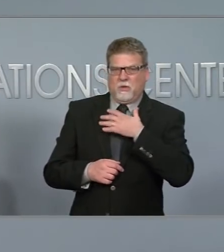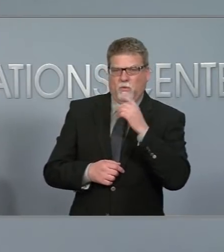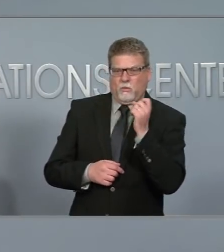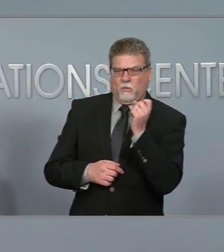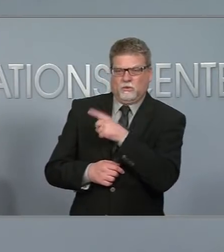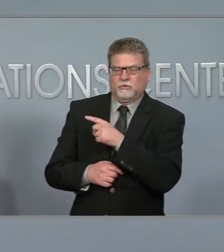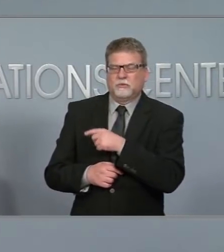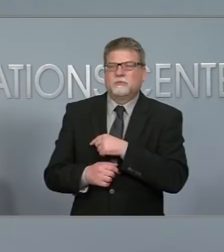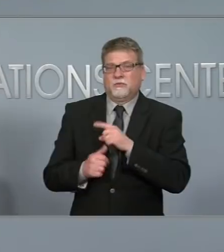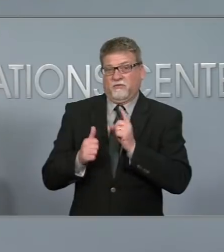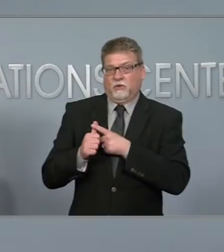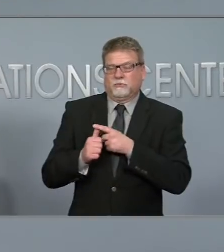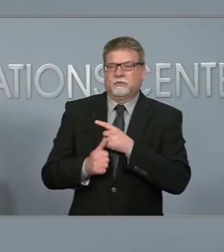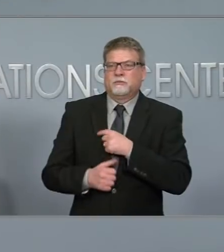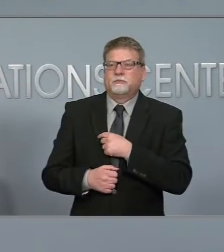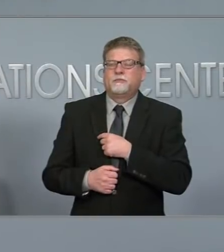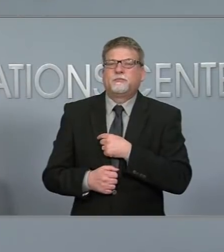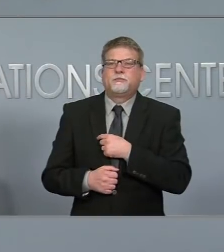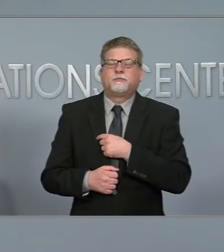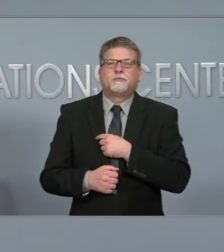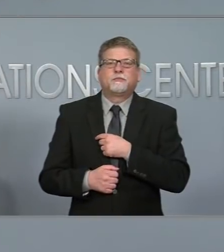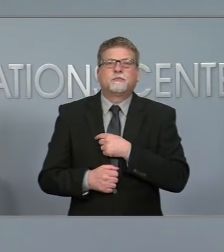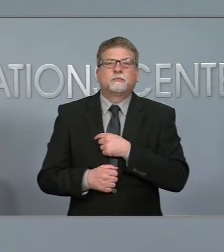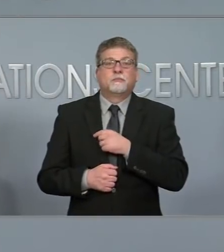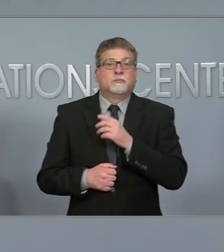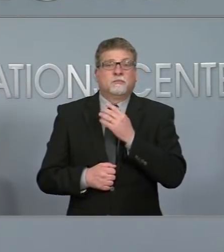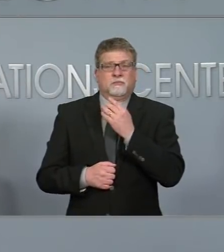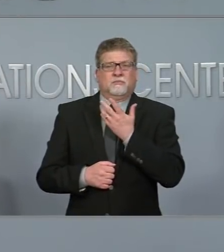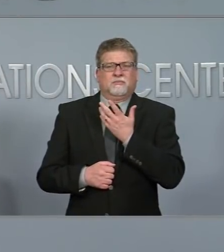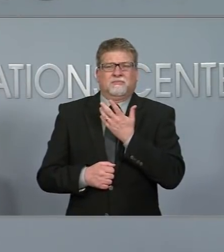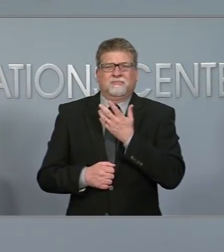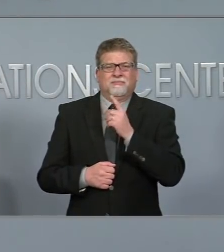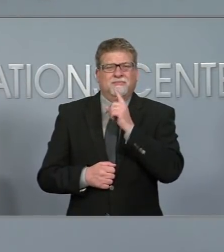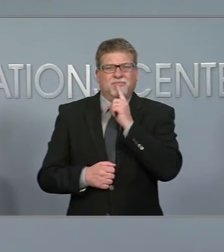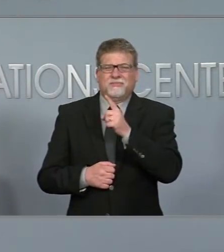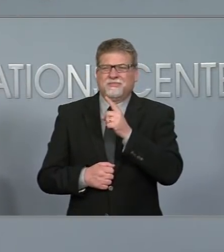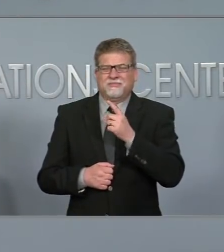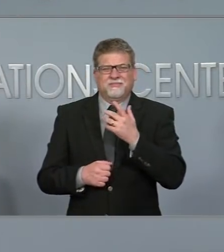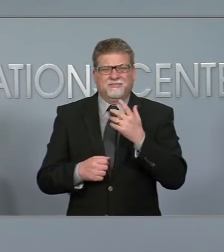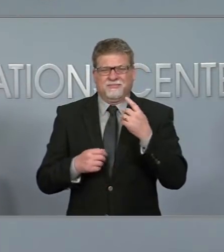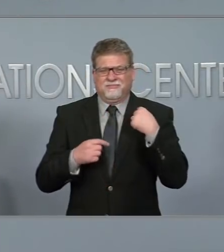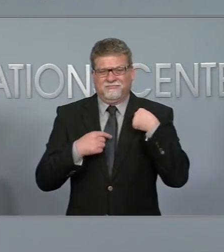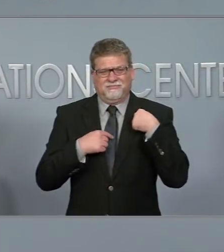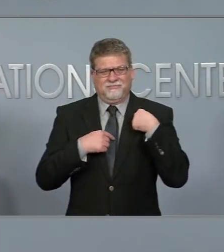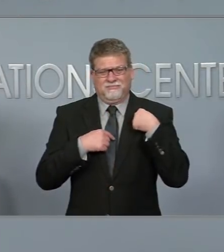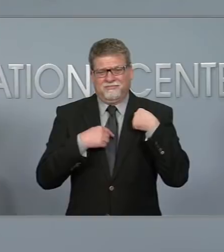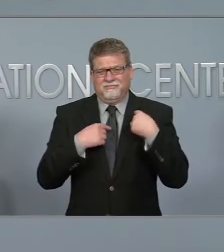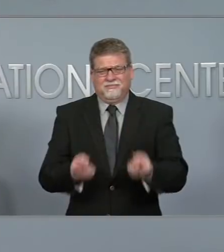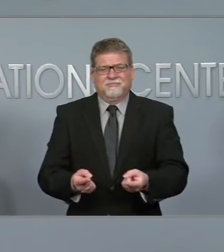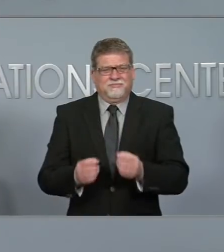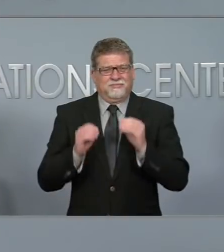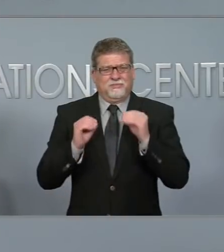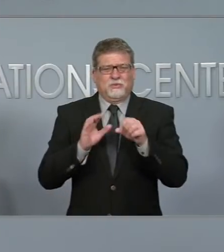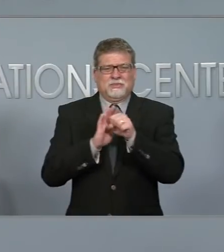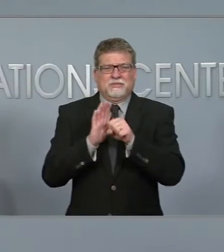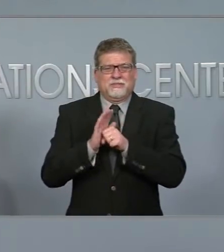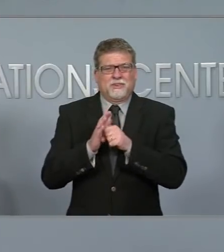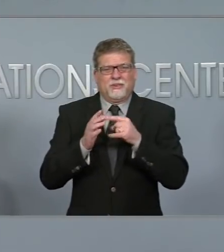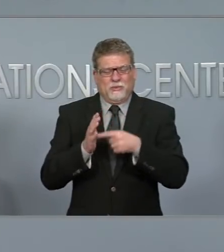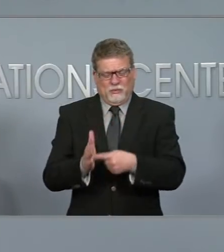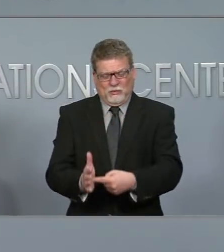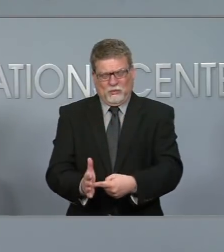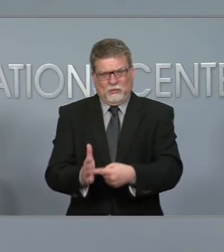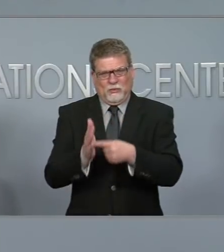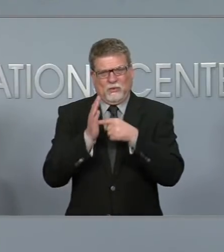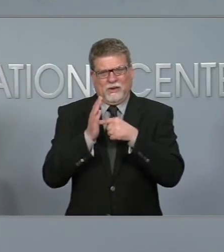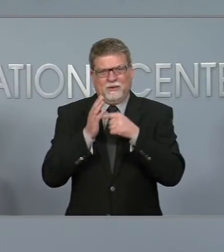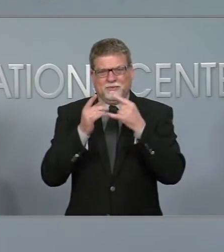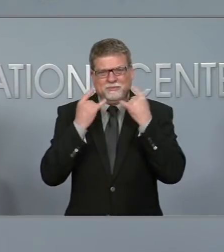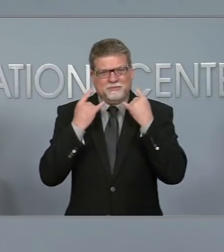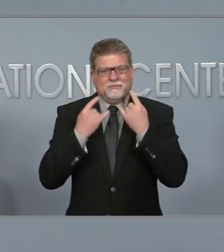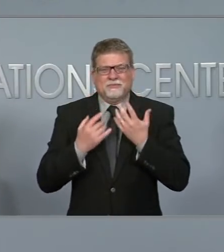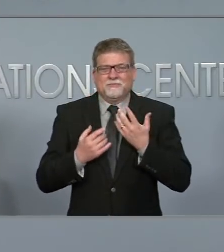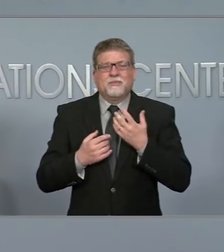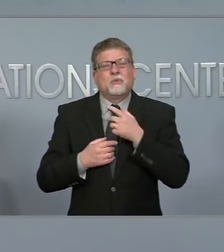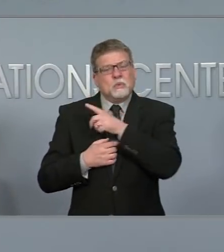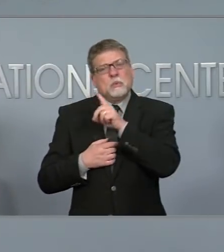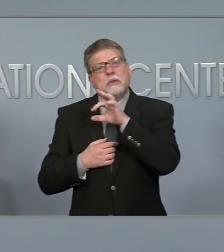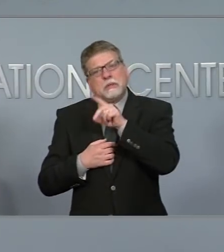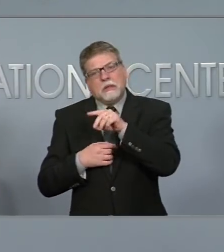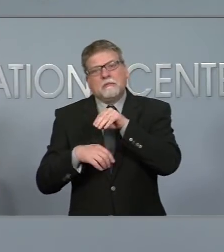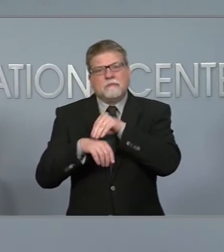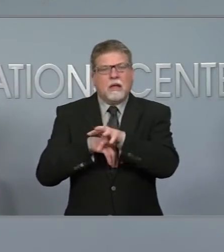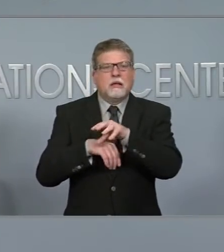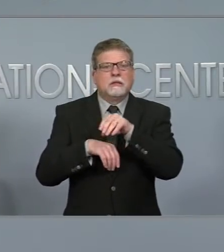Si ganan adelante.